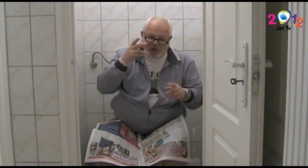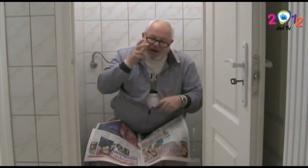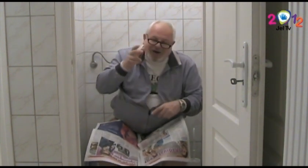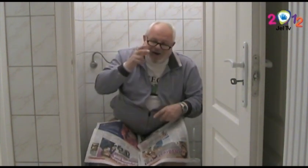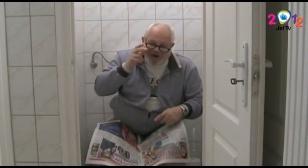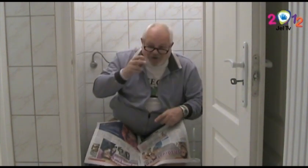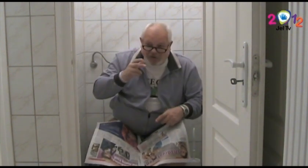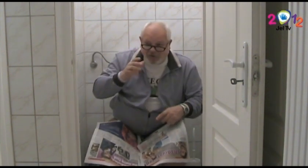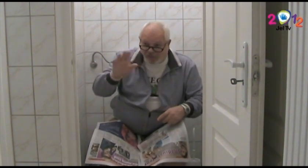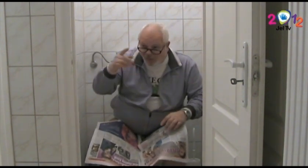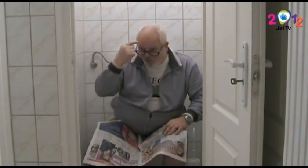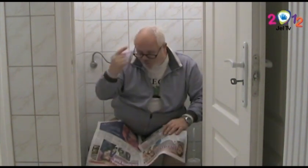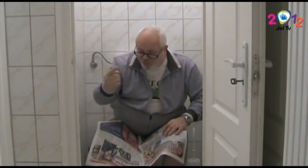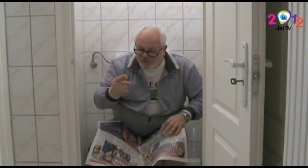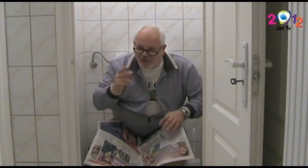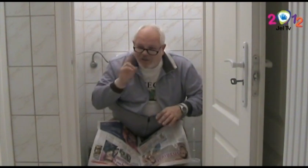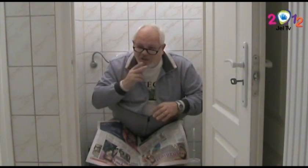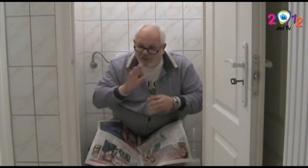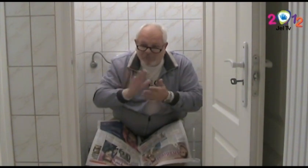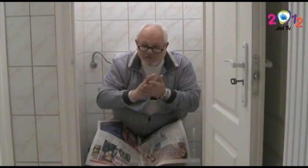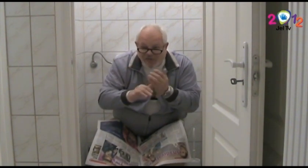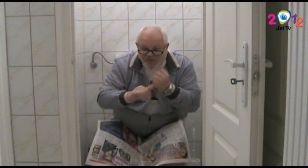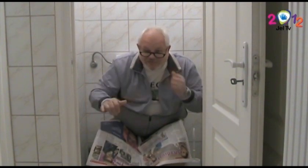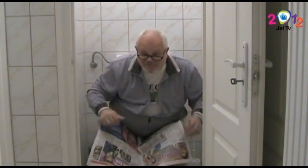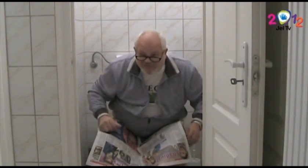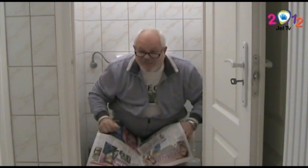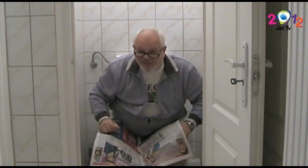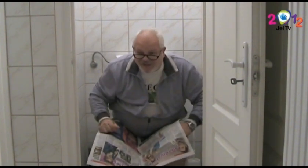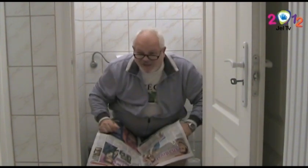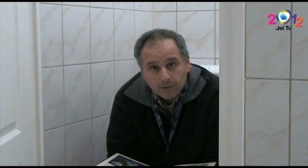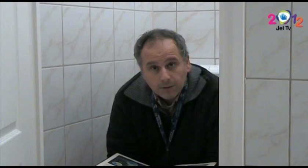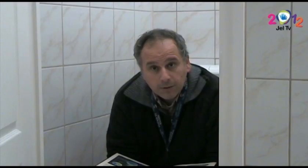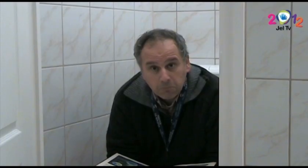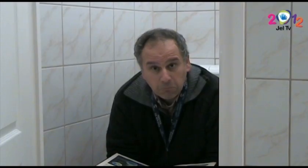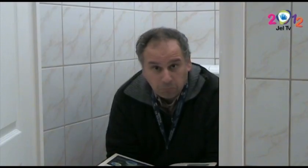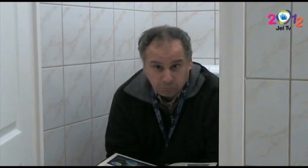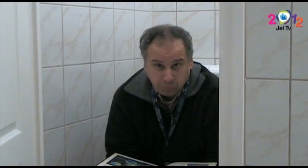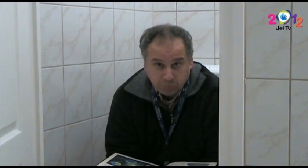A halló mondja, kíváncsi vagyok a kakidra. Tudod, a siketnek milyen a kakija? Nem.